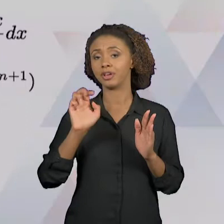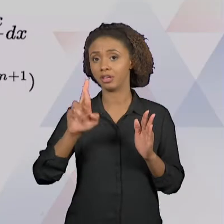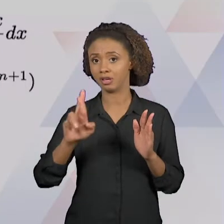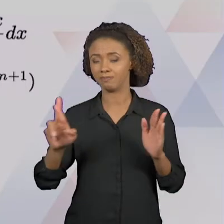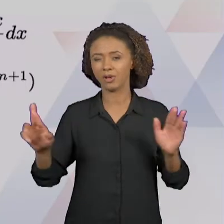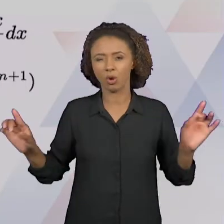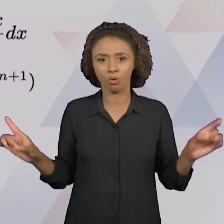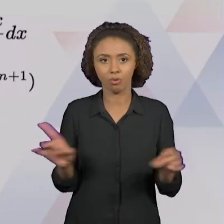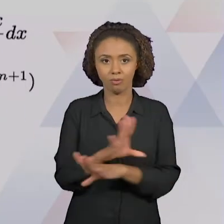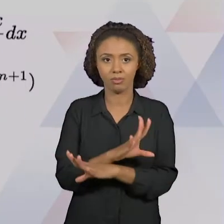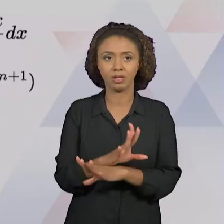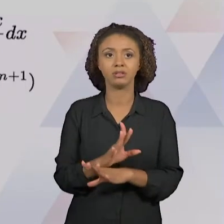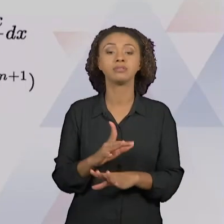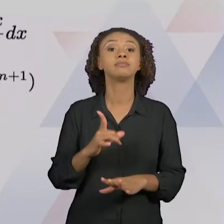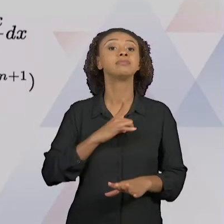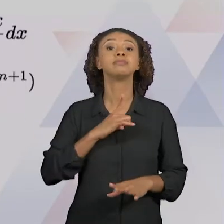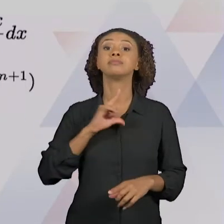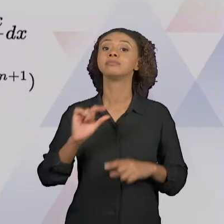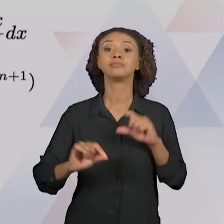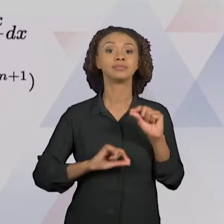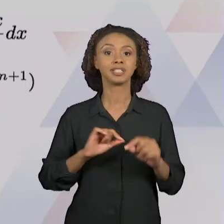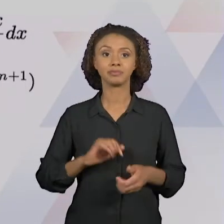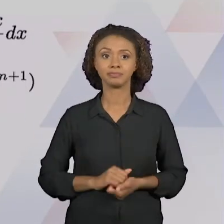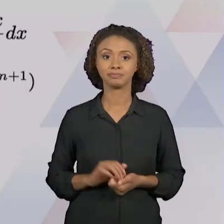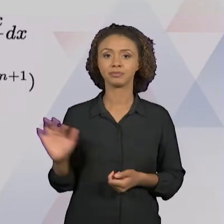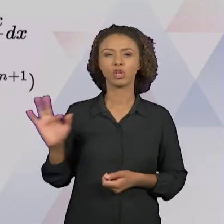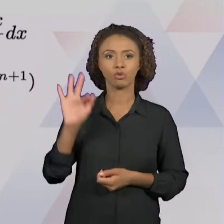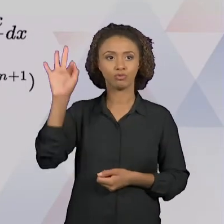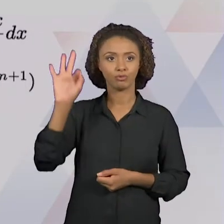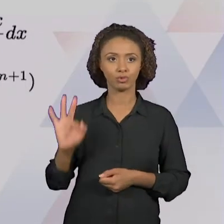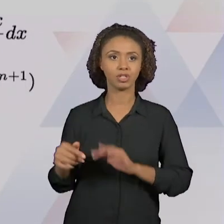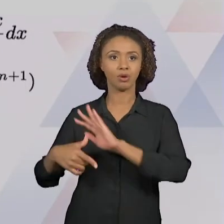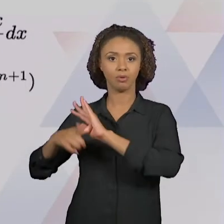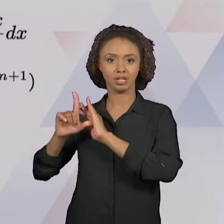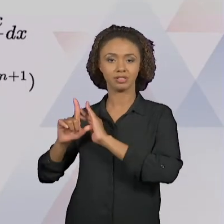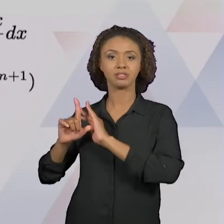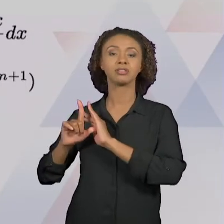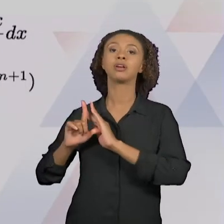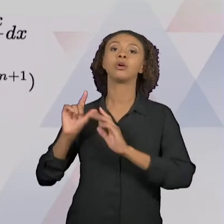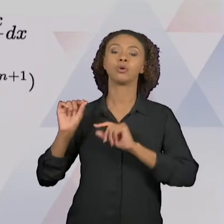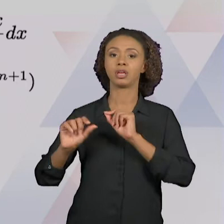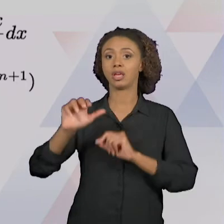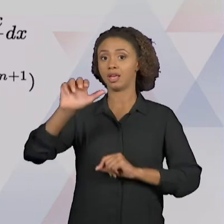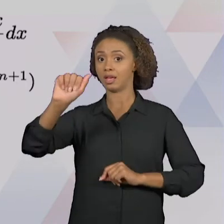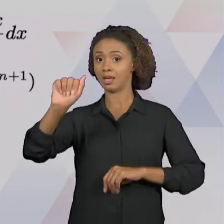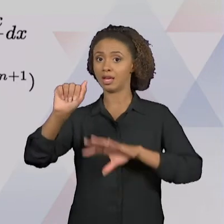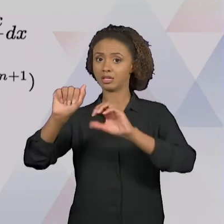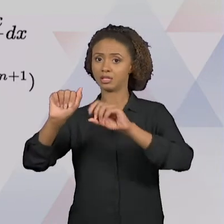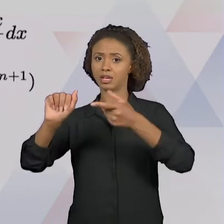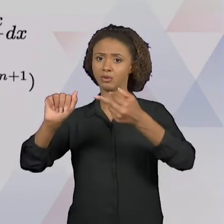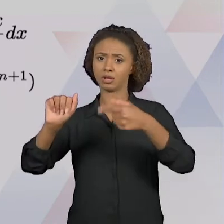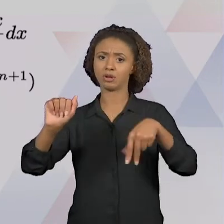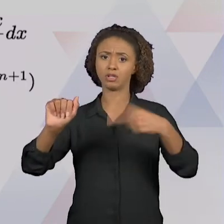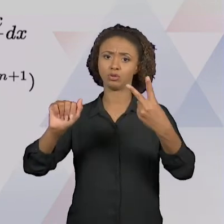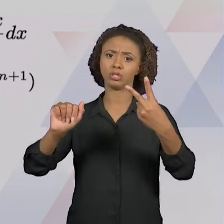A GENTE TINHA AQUI O "A ZERO" VALIA DOIS, MAS ELE É DIVIDIDO POR DOIS, ENTÃO FICA UM. O TERMO EM